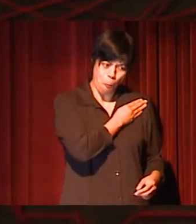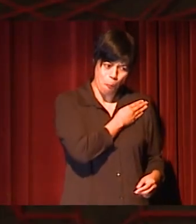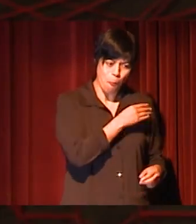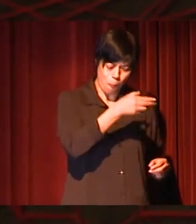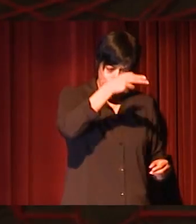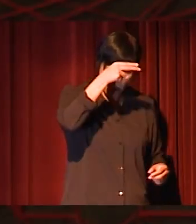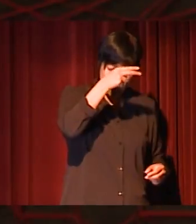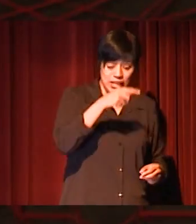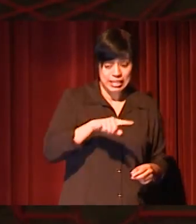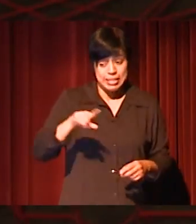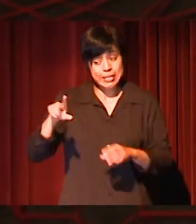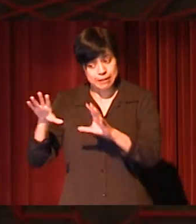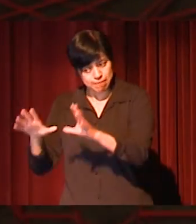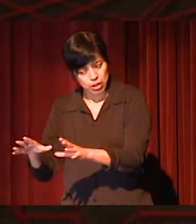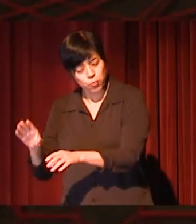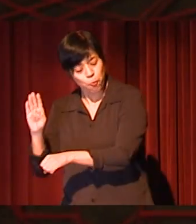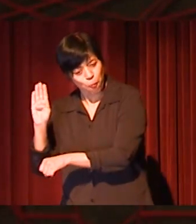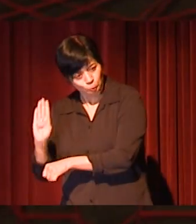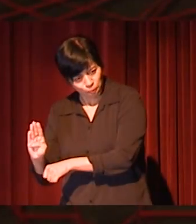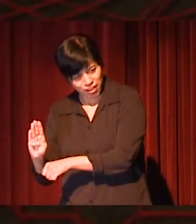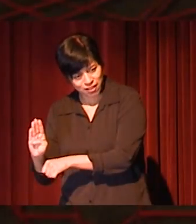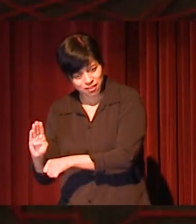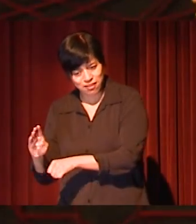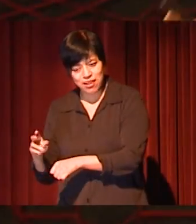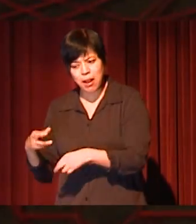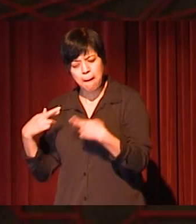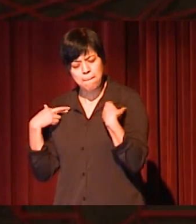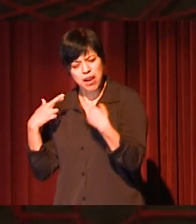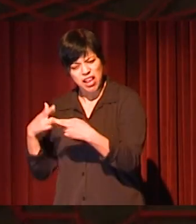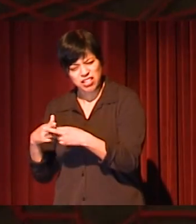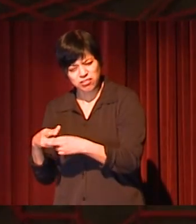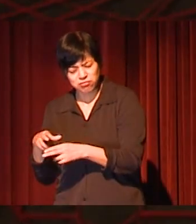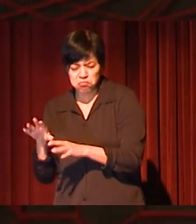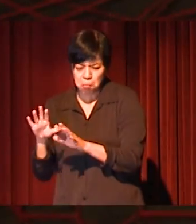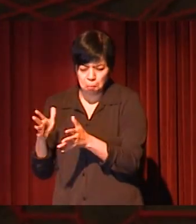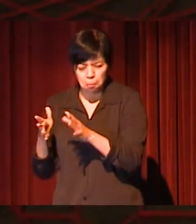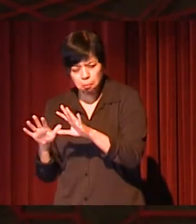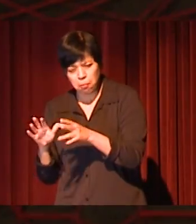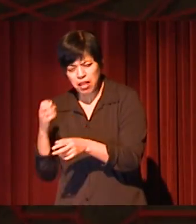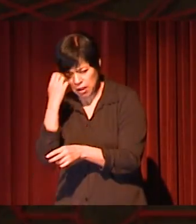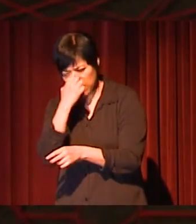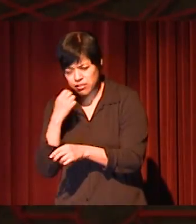Y al grupo B le asignaron maestros a los que no les había ido muy bien. Después de los tres años,